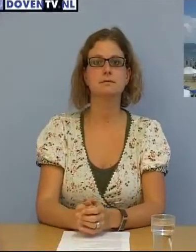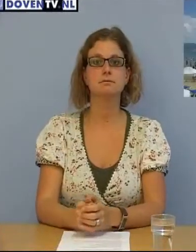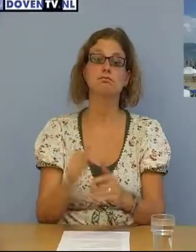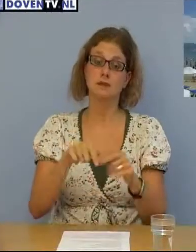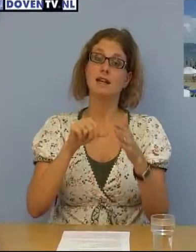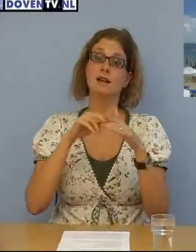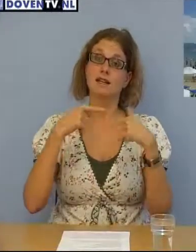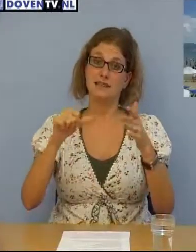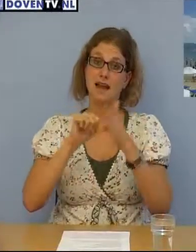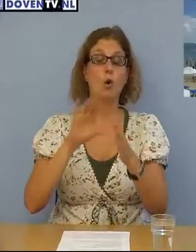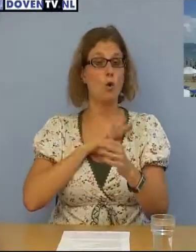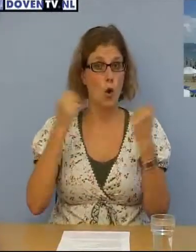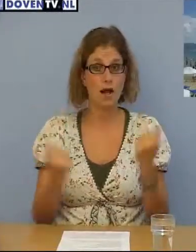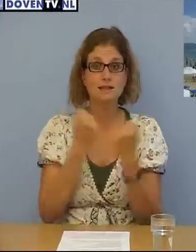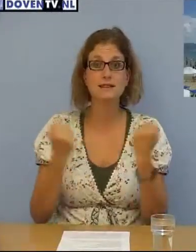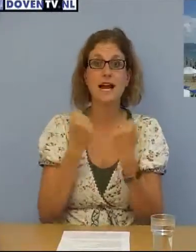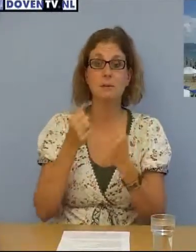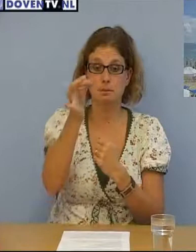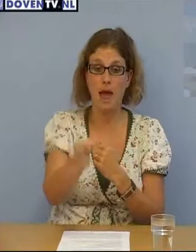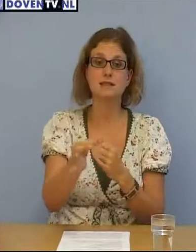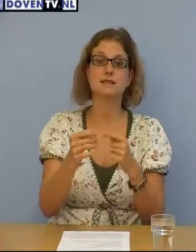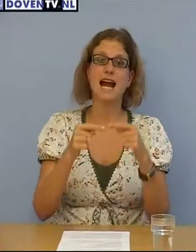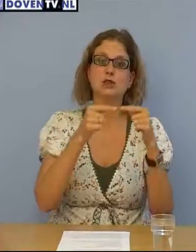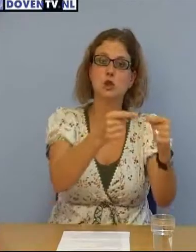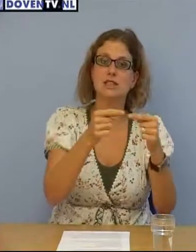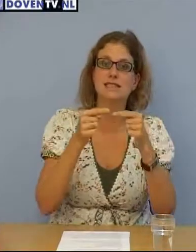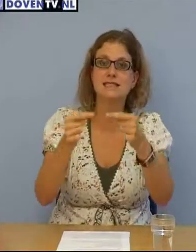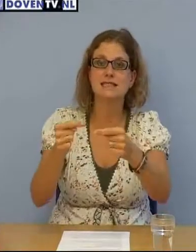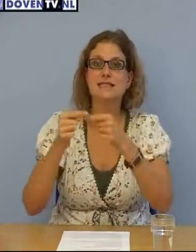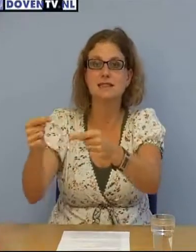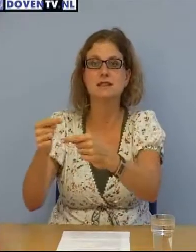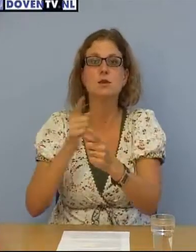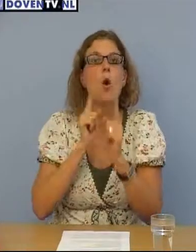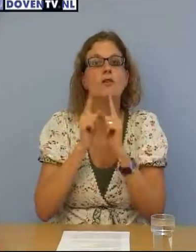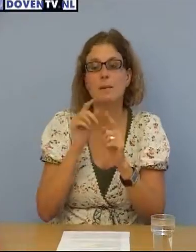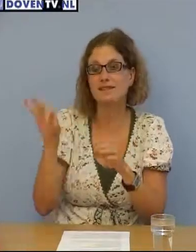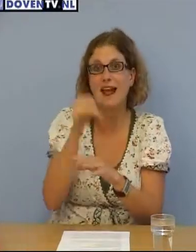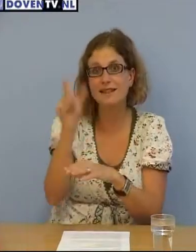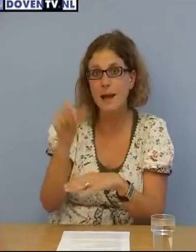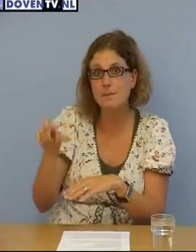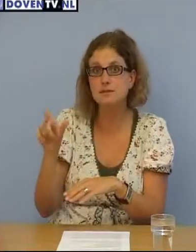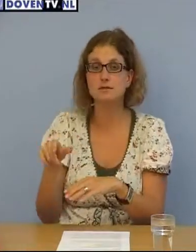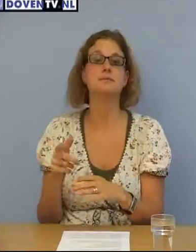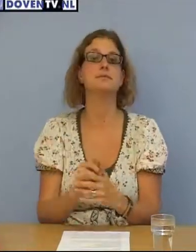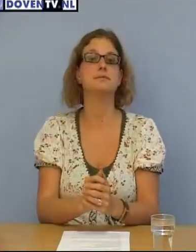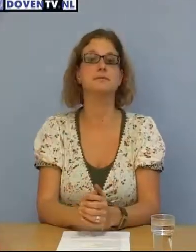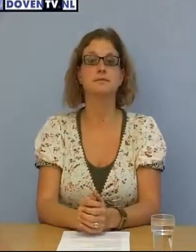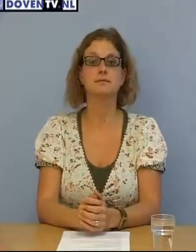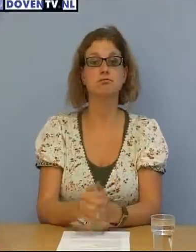Verder organiseert de reisleiding ter plaatse excursies in overleg met de deelnemers.